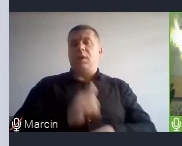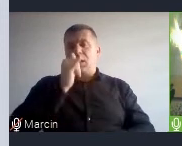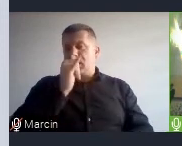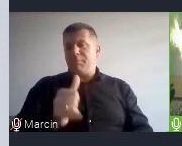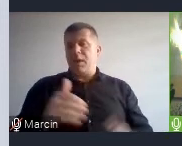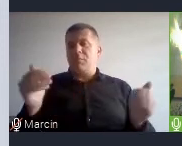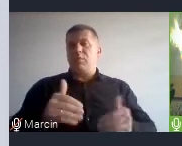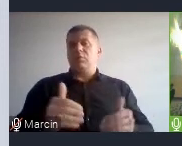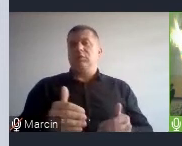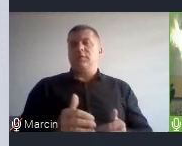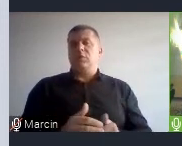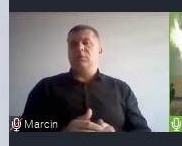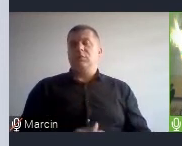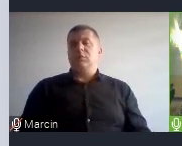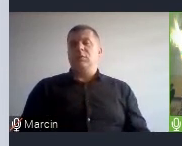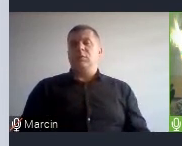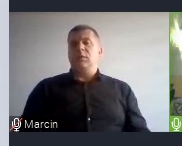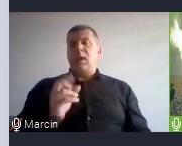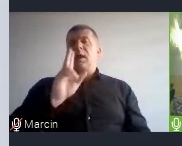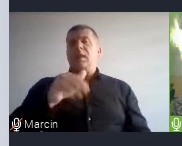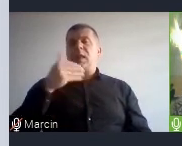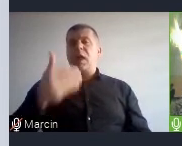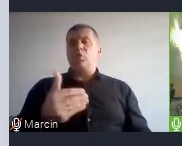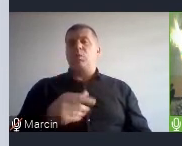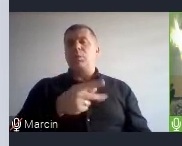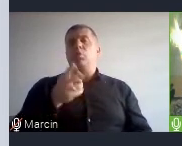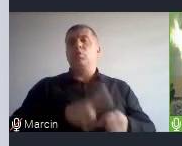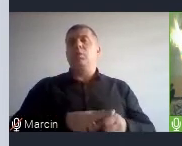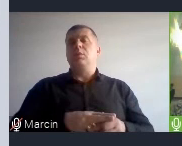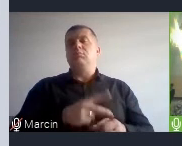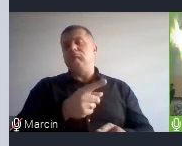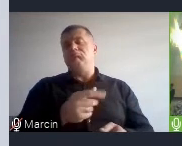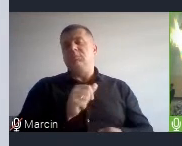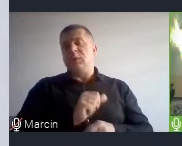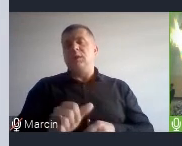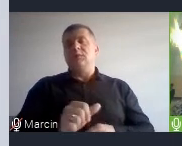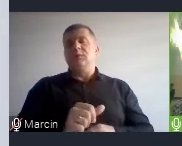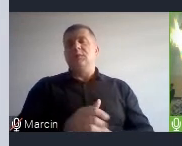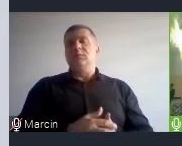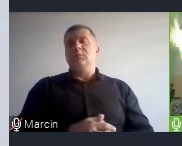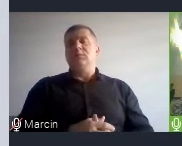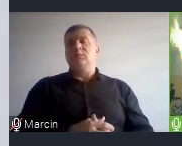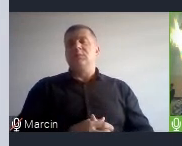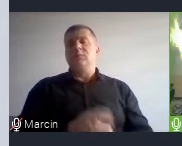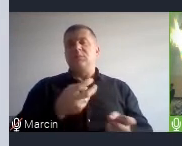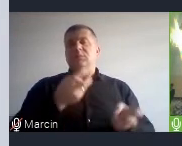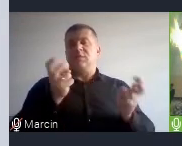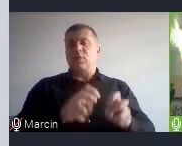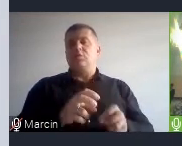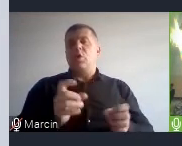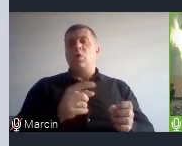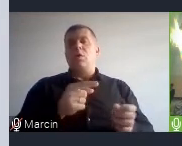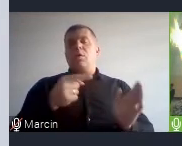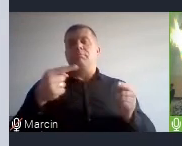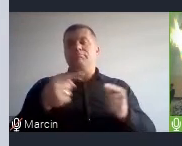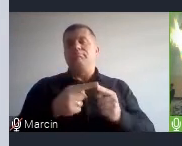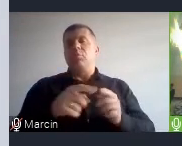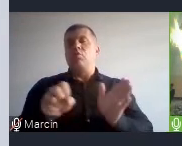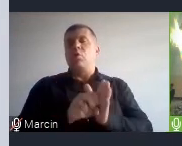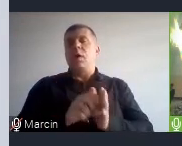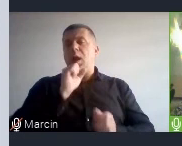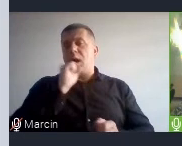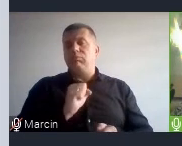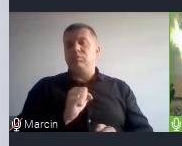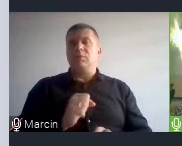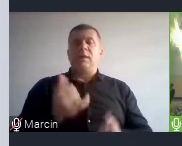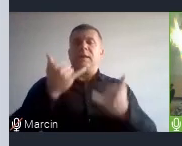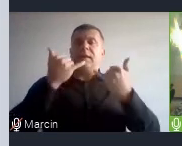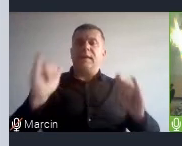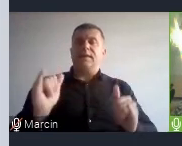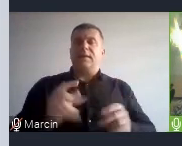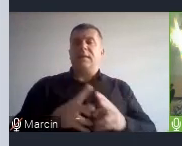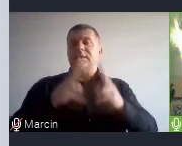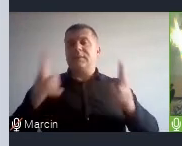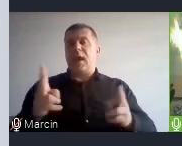żeby takie kryteria, które zostały stworzone, odnosiły się absolutnie do jakiegoś innego zakresu zamówienia.